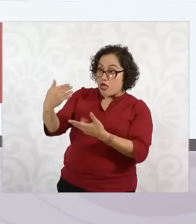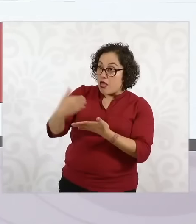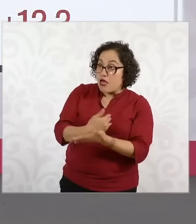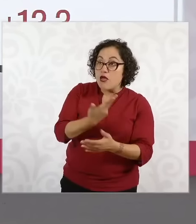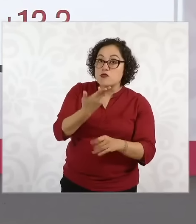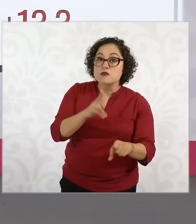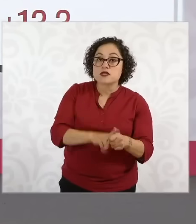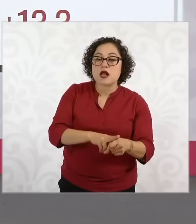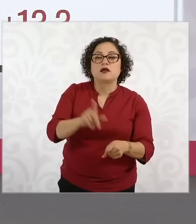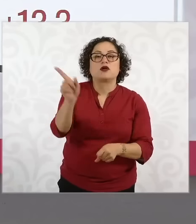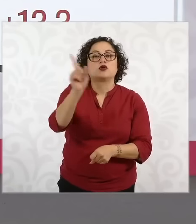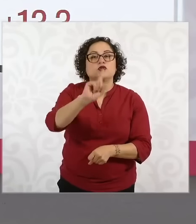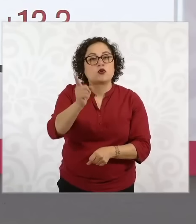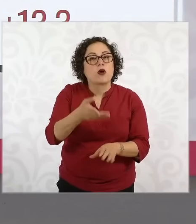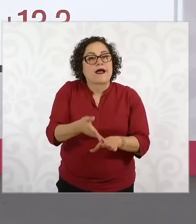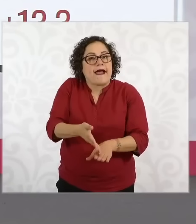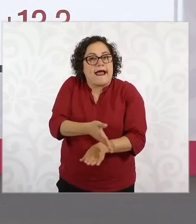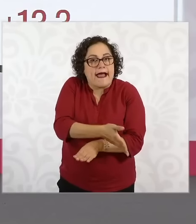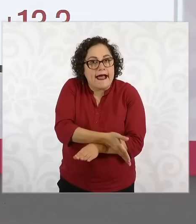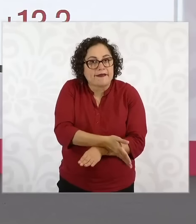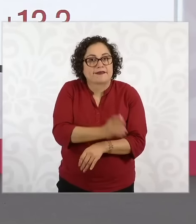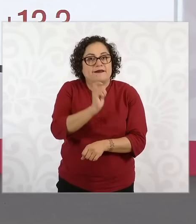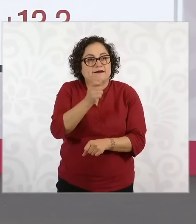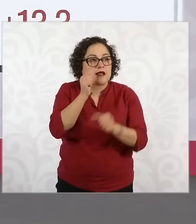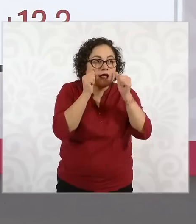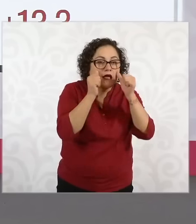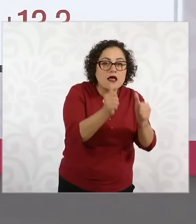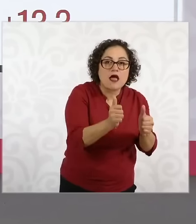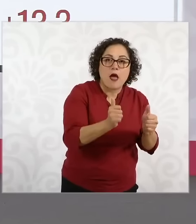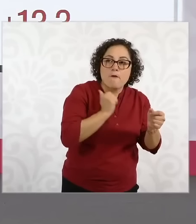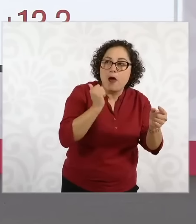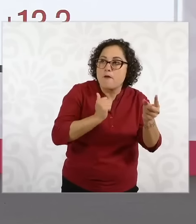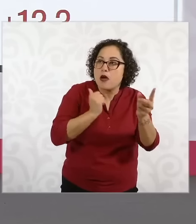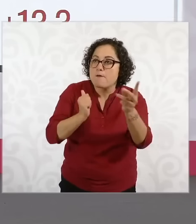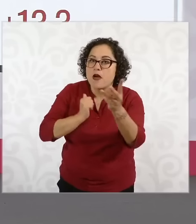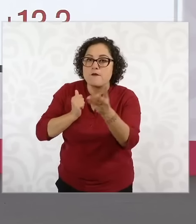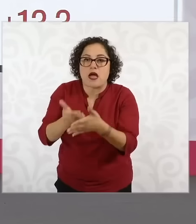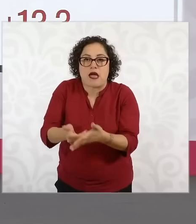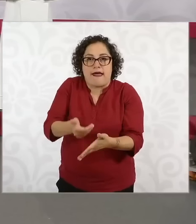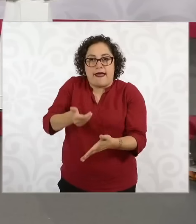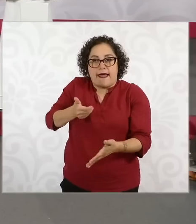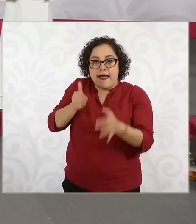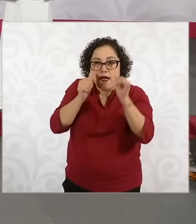medicamentos necesarios, particularmente a las a los adultos mayores. Ah, porque además aquí